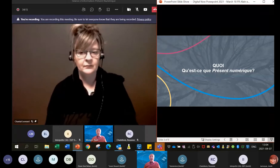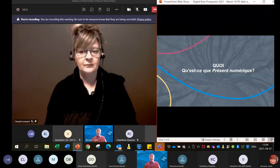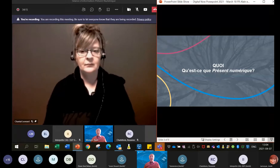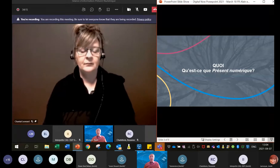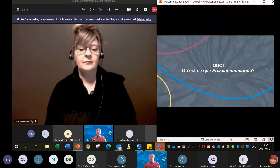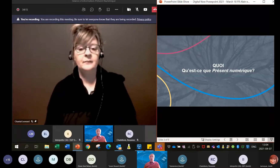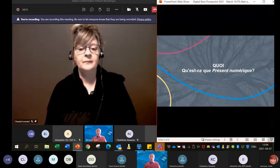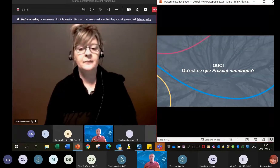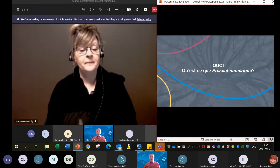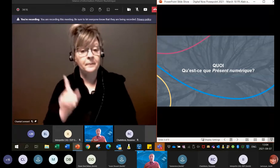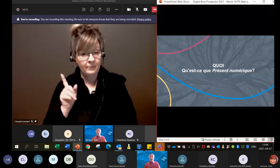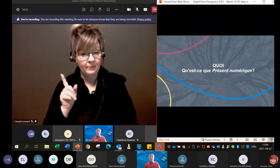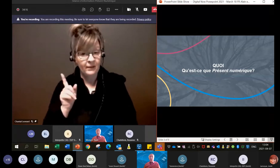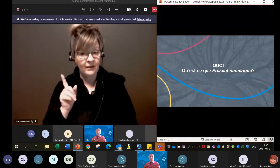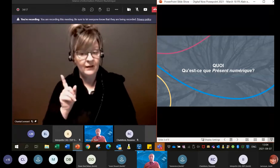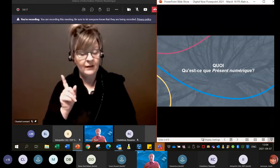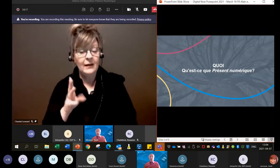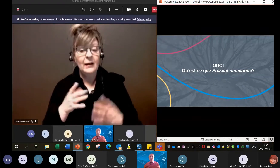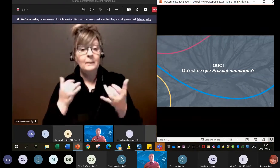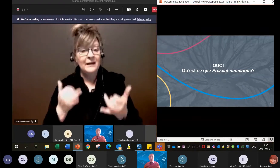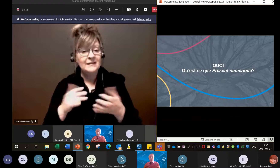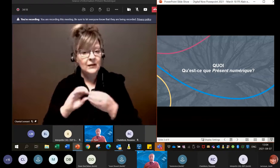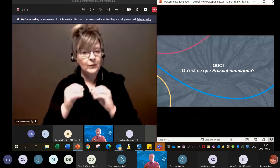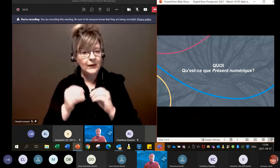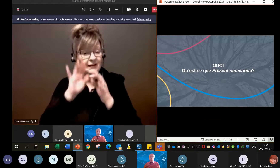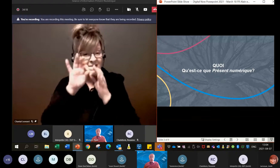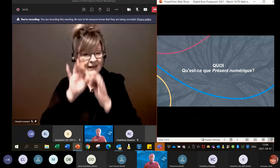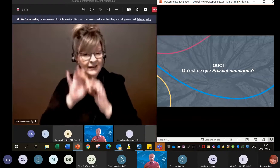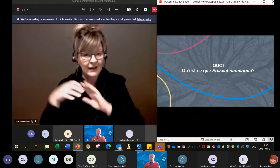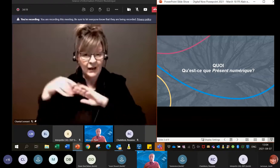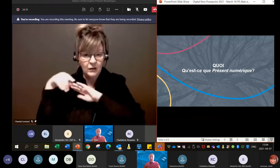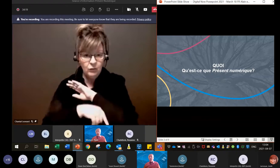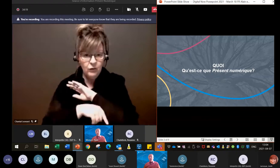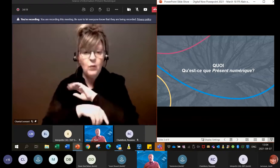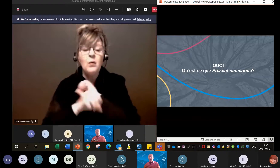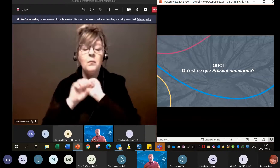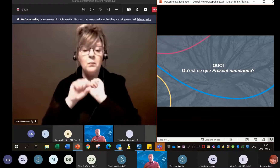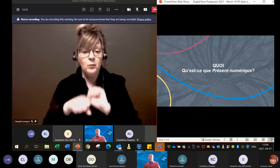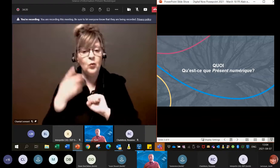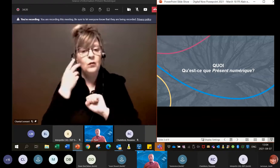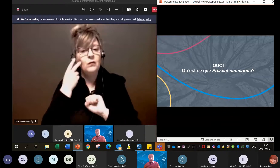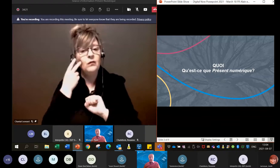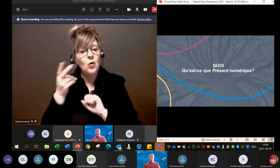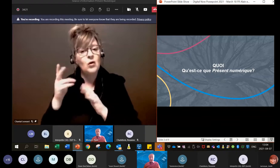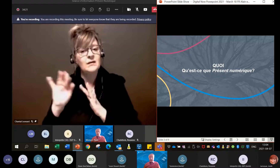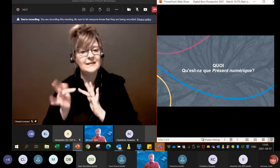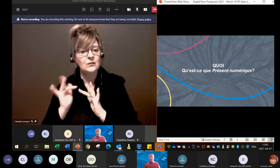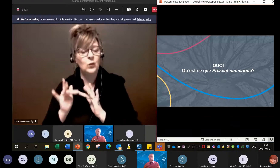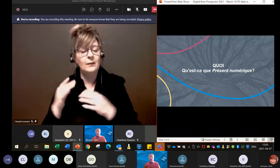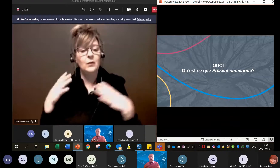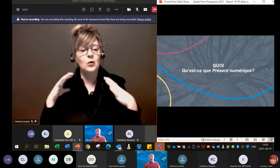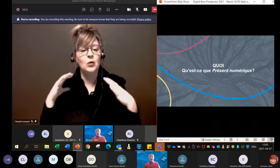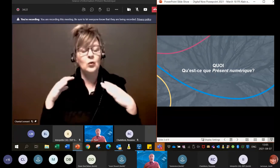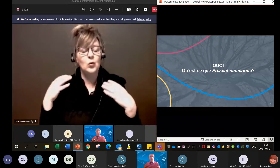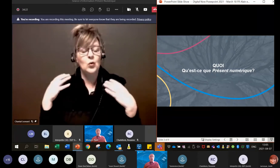Présent numérique sont disponibles en tout temps sur notre site web